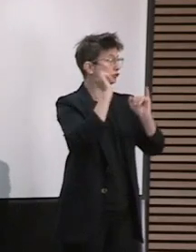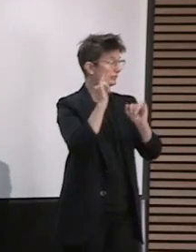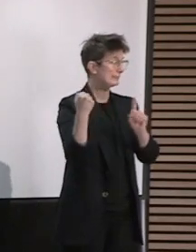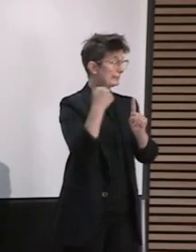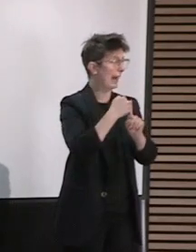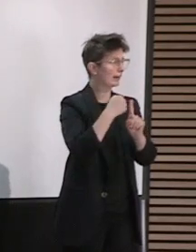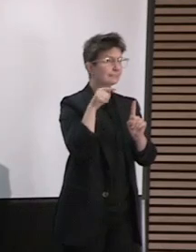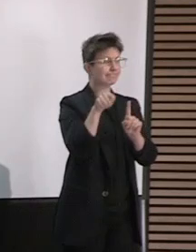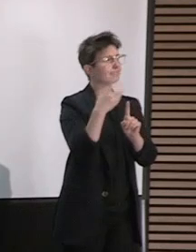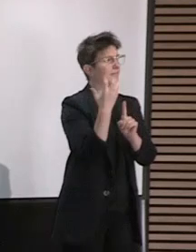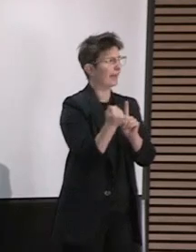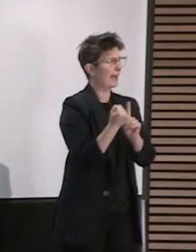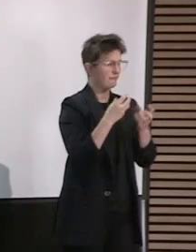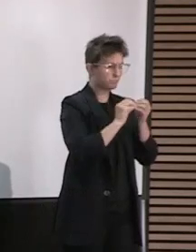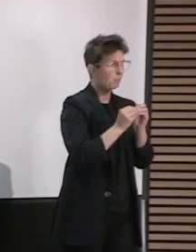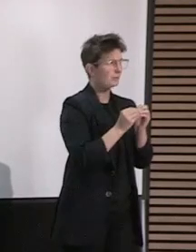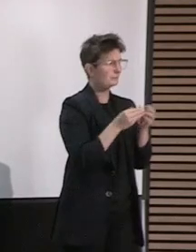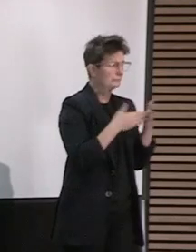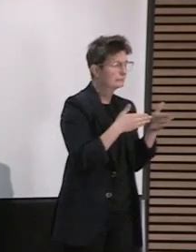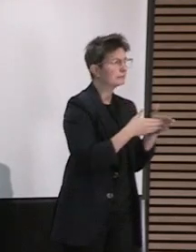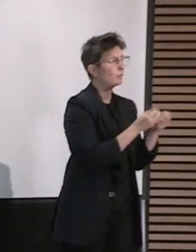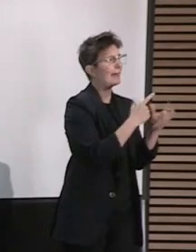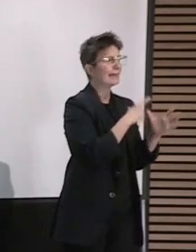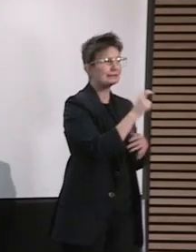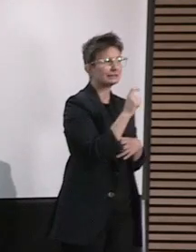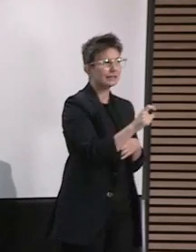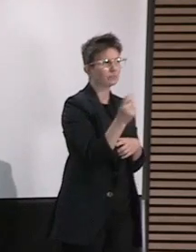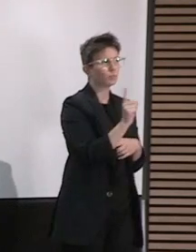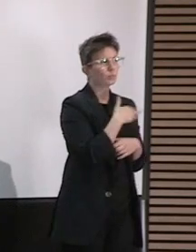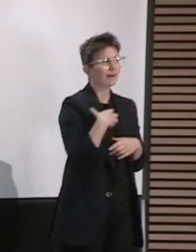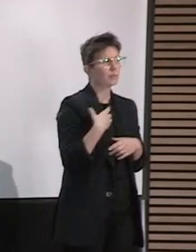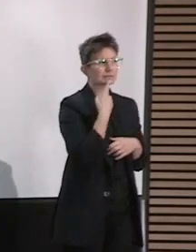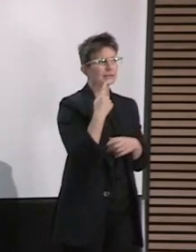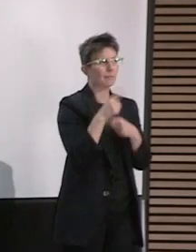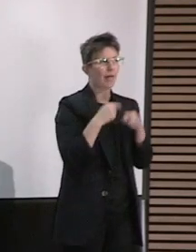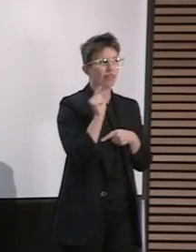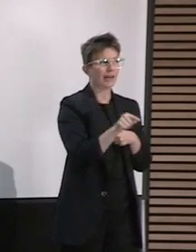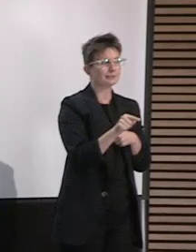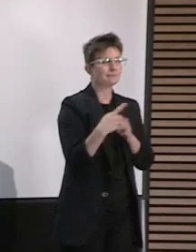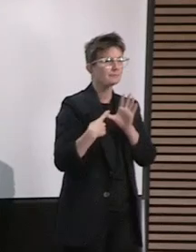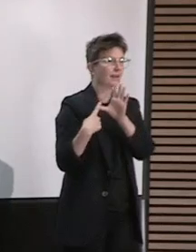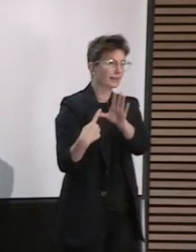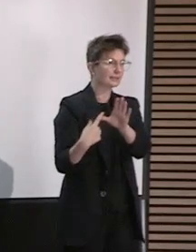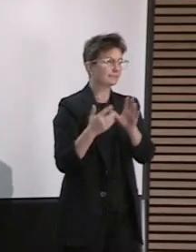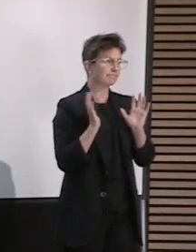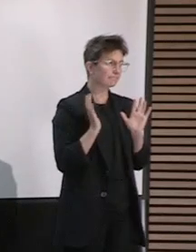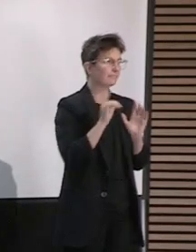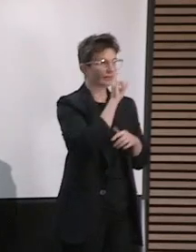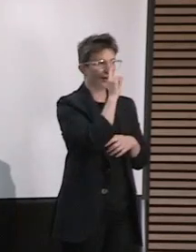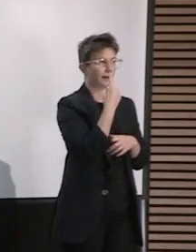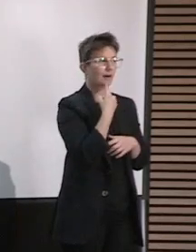patunga kua pa ki a ACC. Kei te